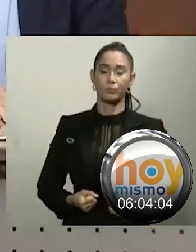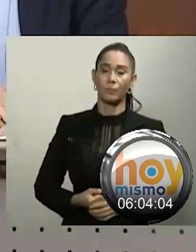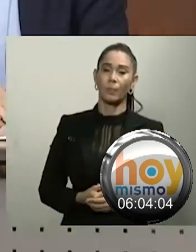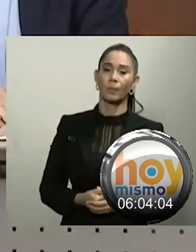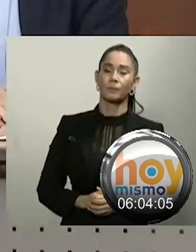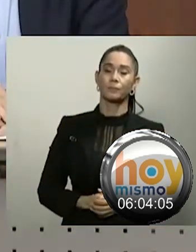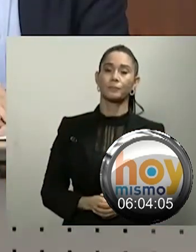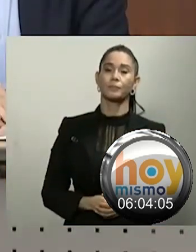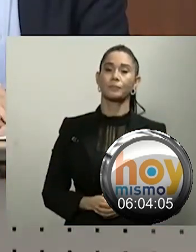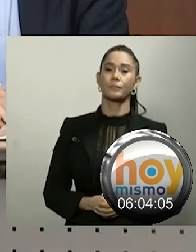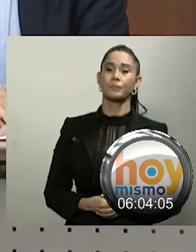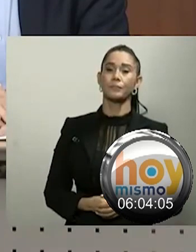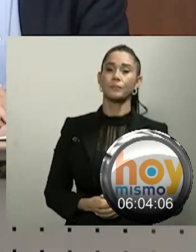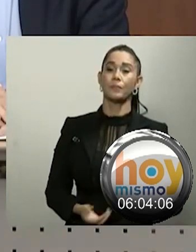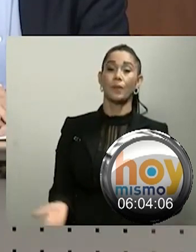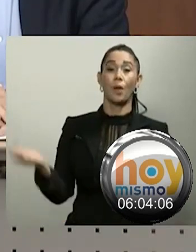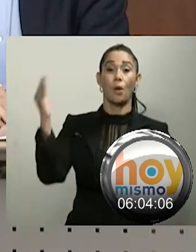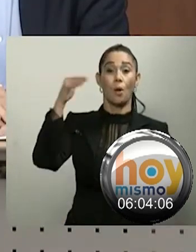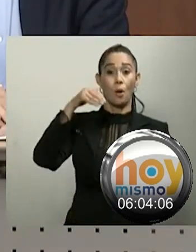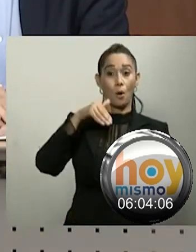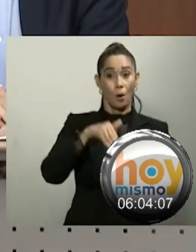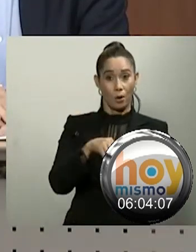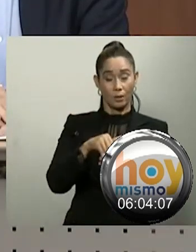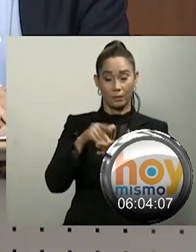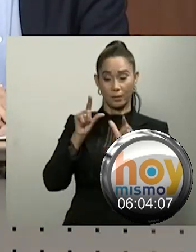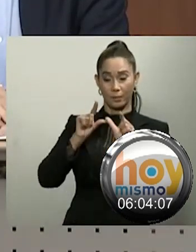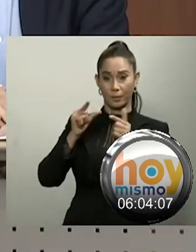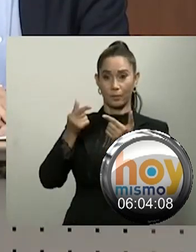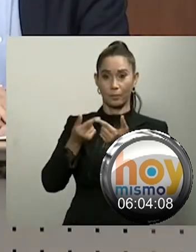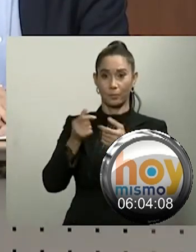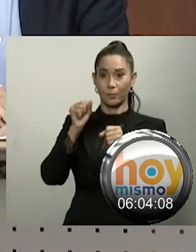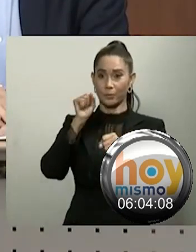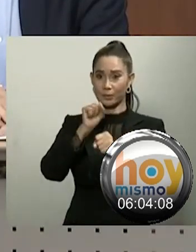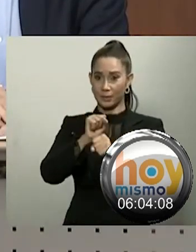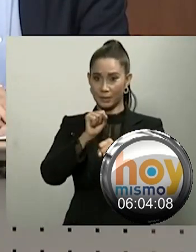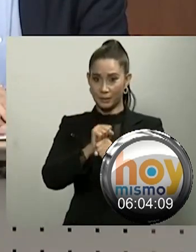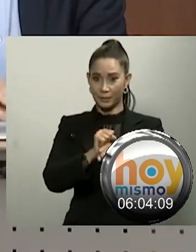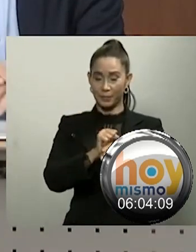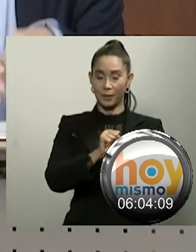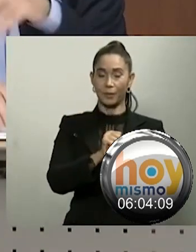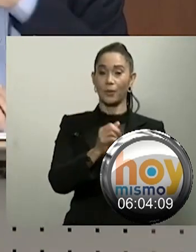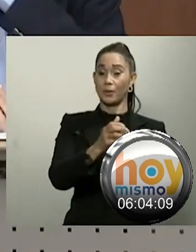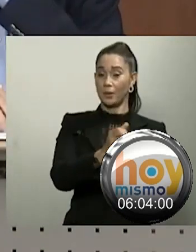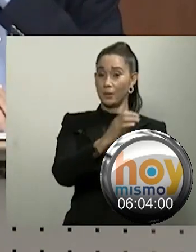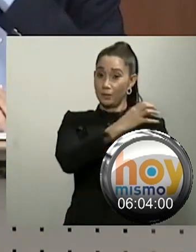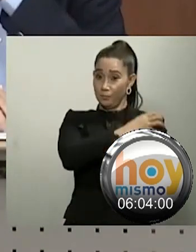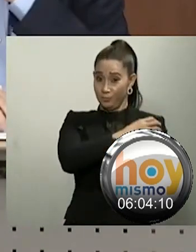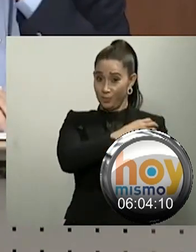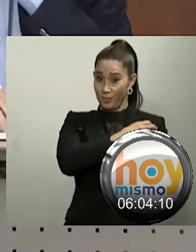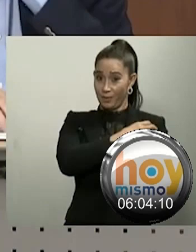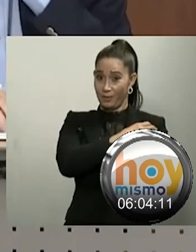con cada uno y justamente de un solo tiro en una sola reunión se anuncia esto y eso